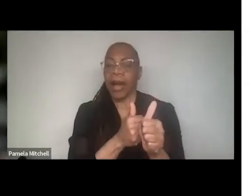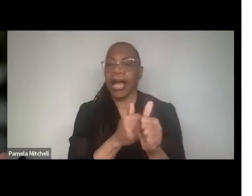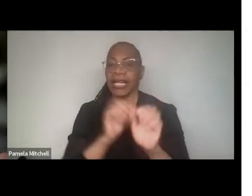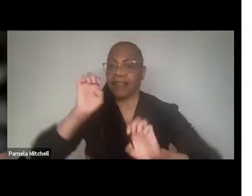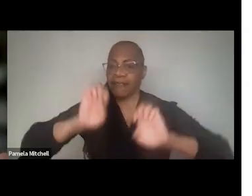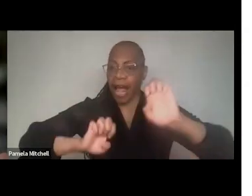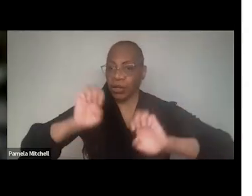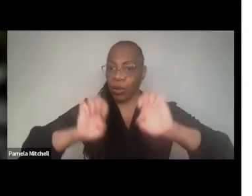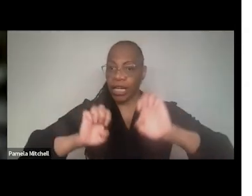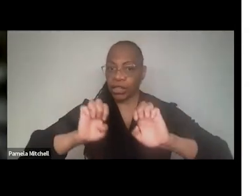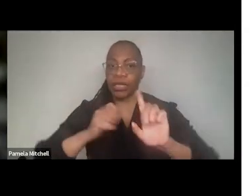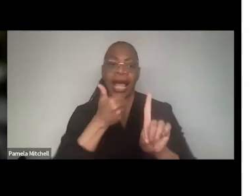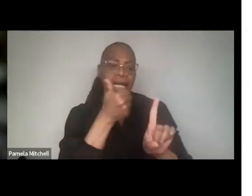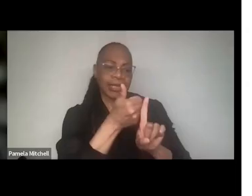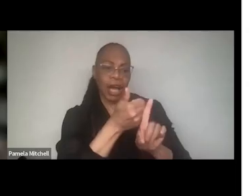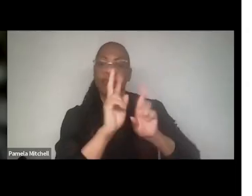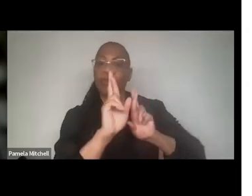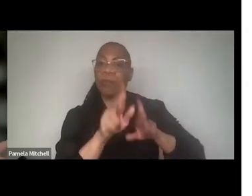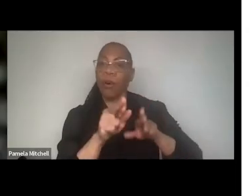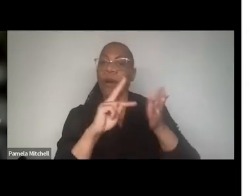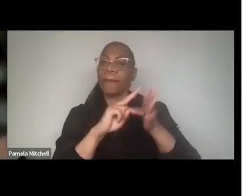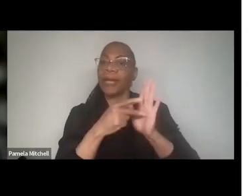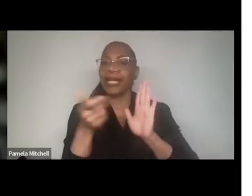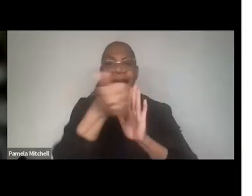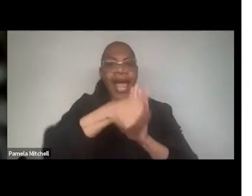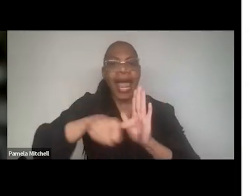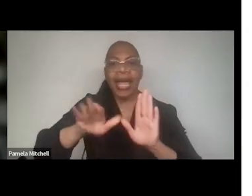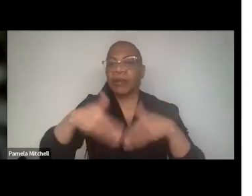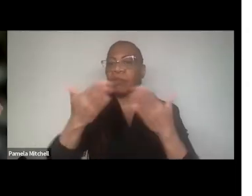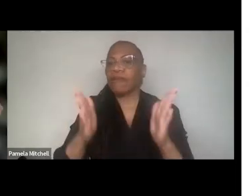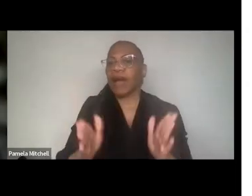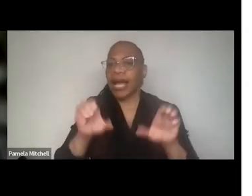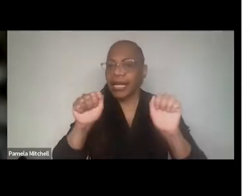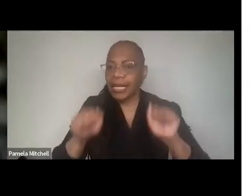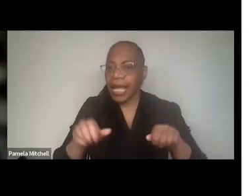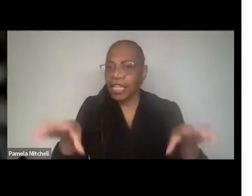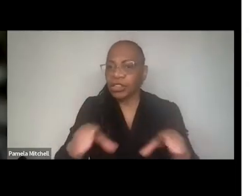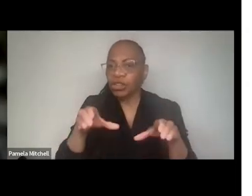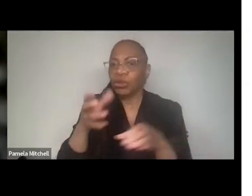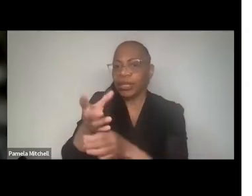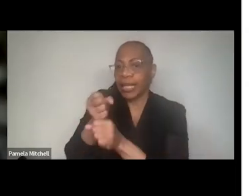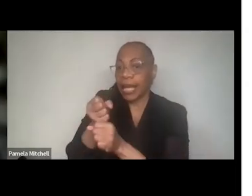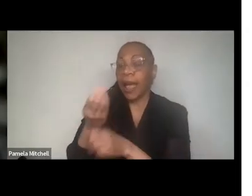El autoinforme es algo que cualquier proveedor puede hacer y obtener esa información. Muchas de esas herramientas de evaluación de lesiones cerebrales